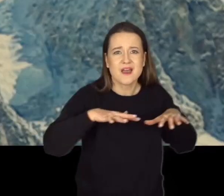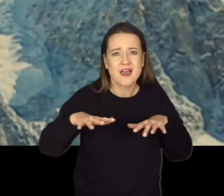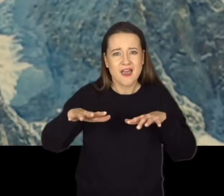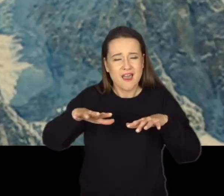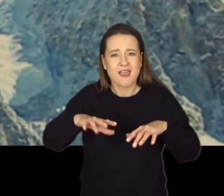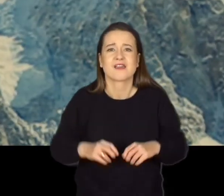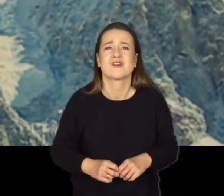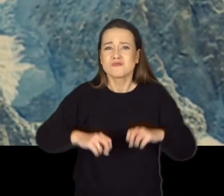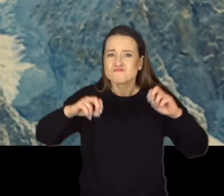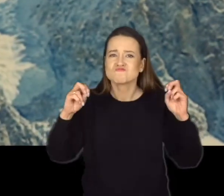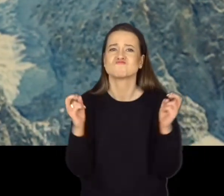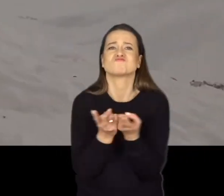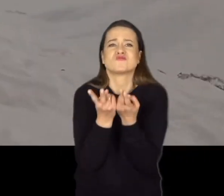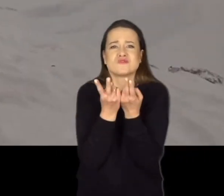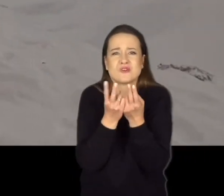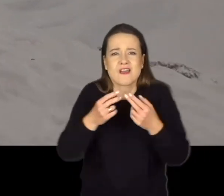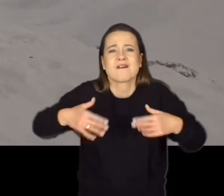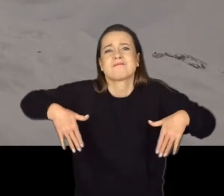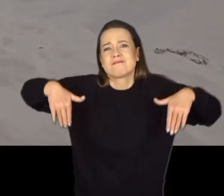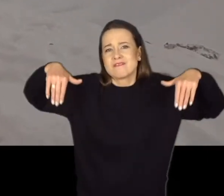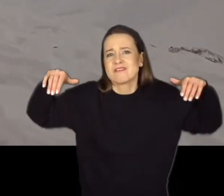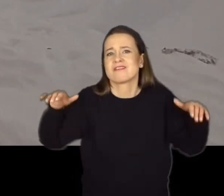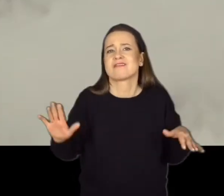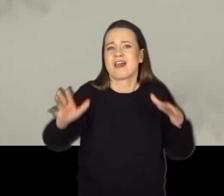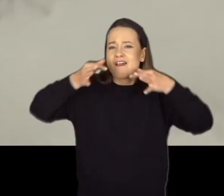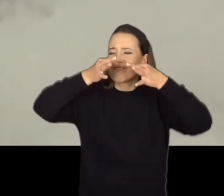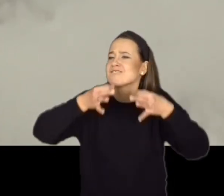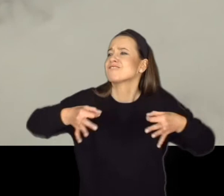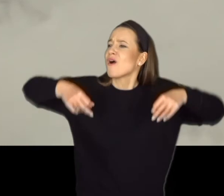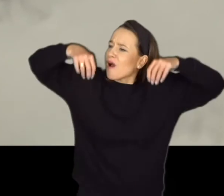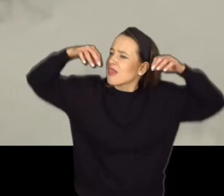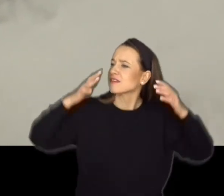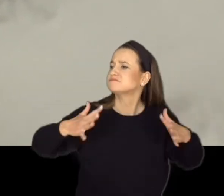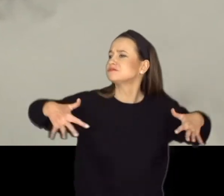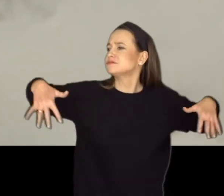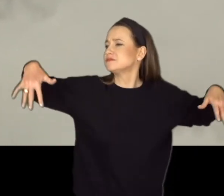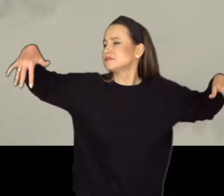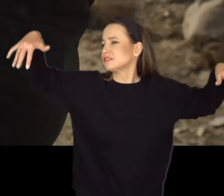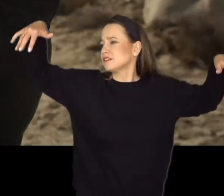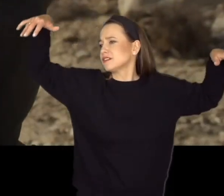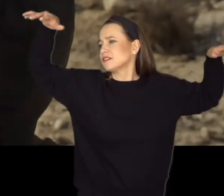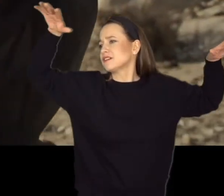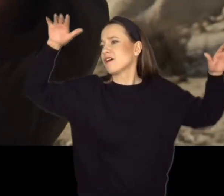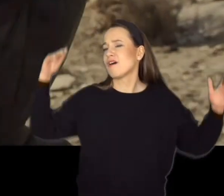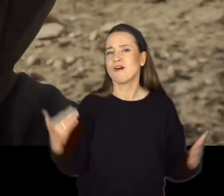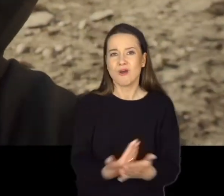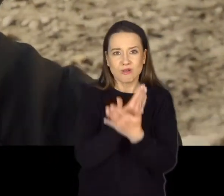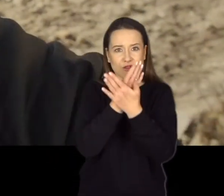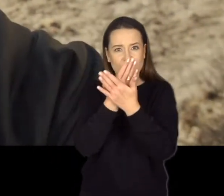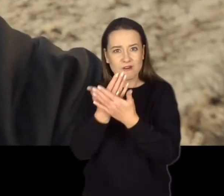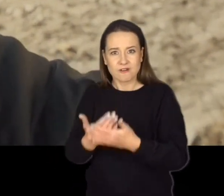Jak wolne ptaki rozpostarły skrzydła znów